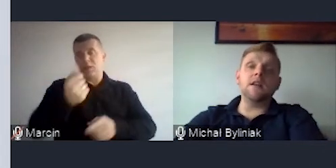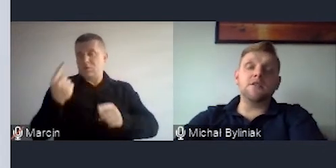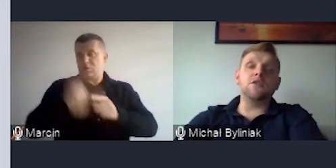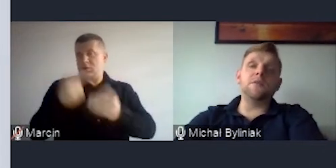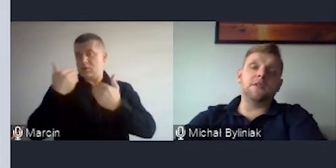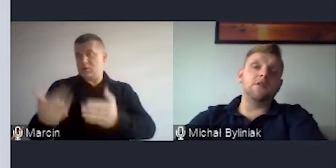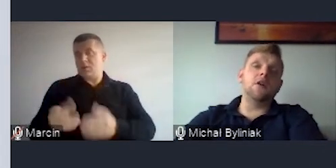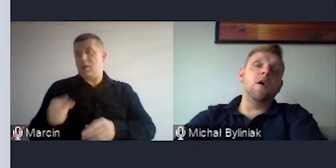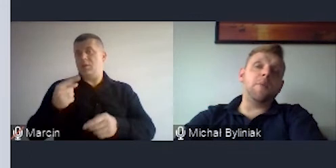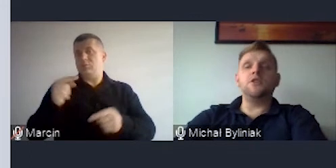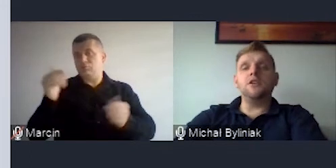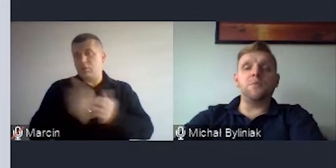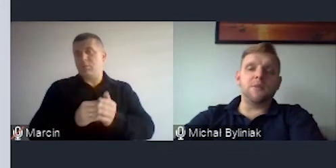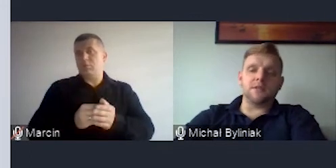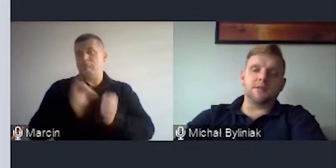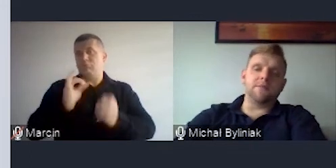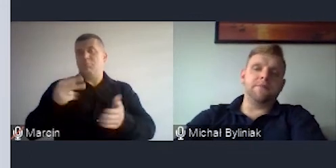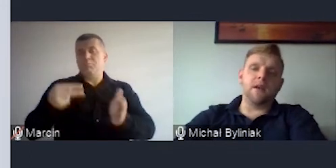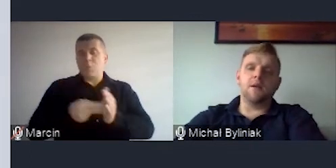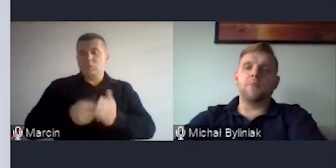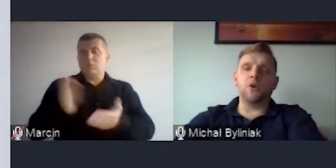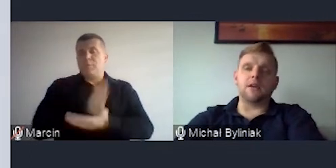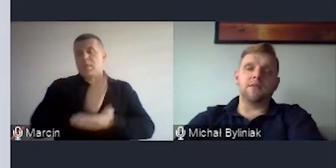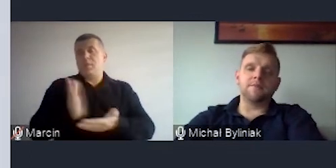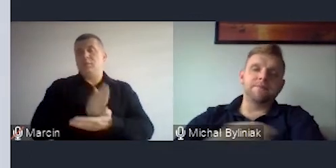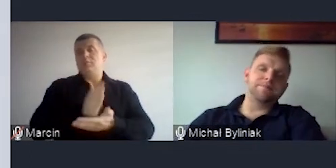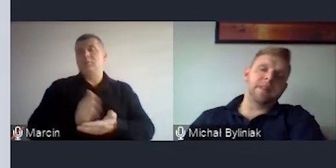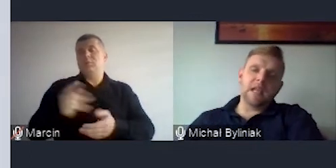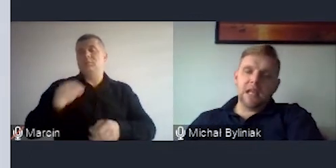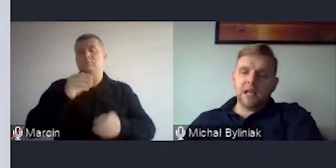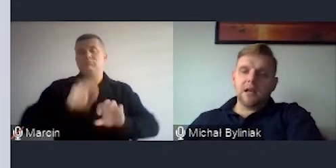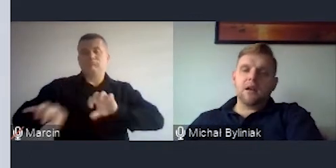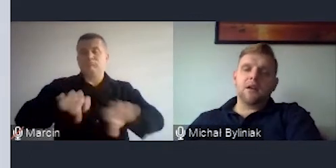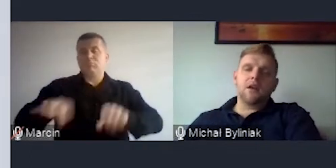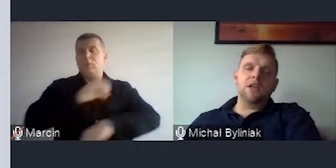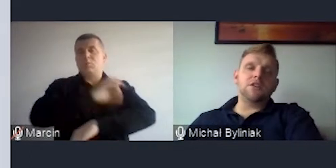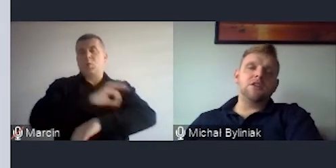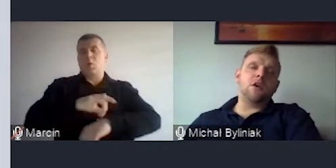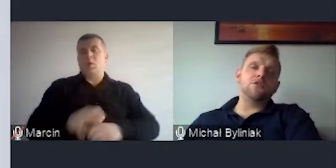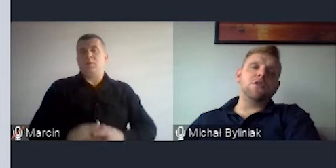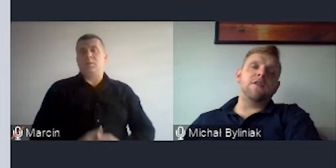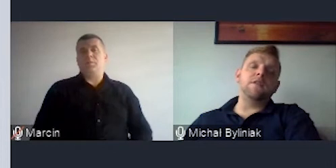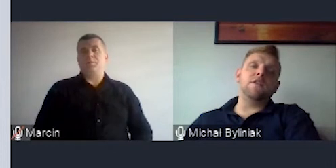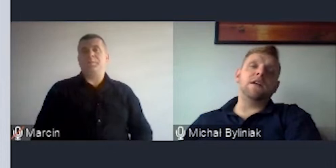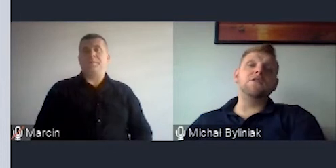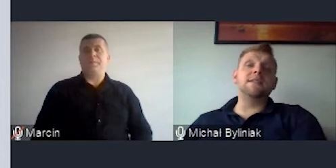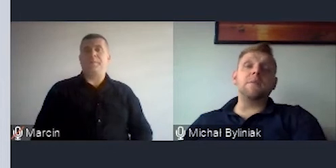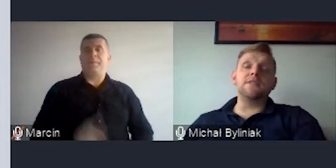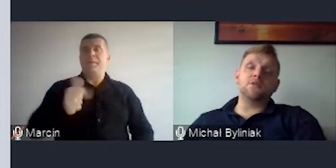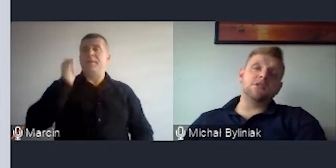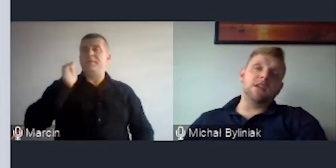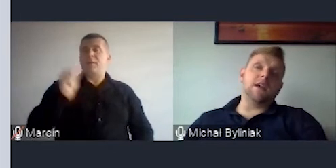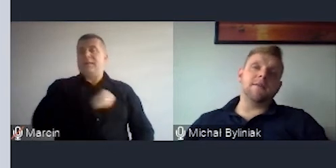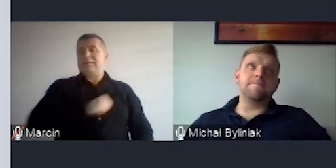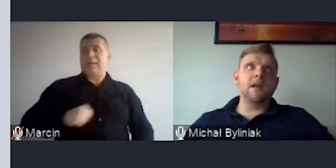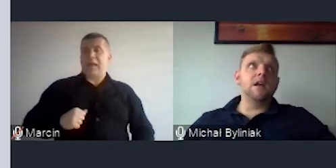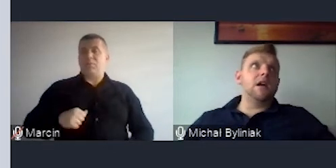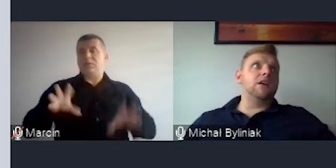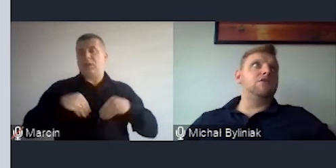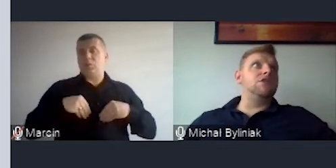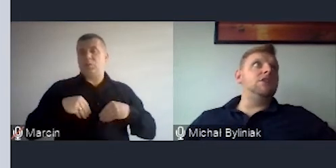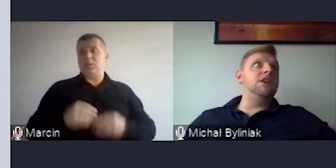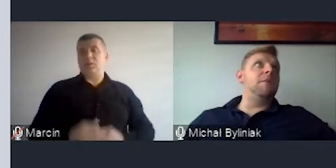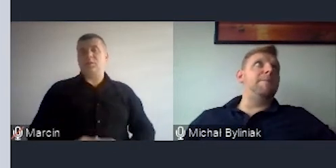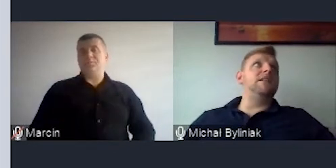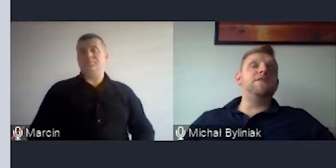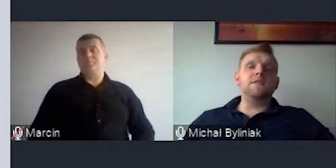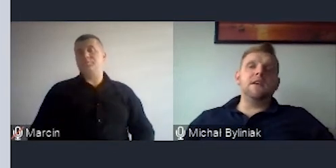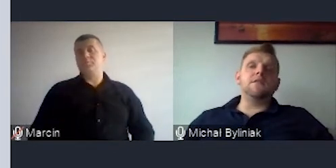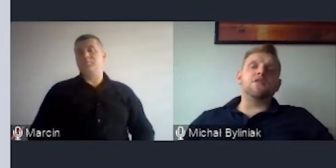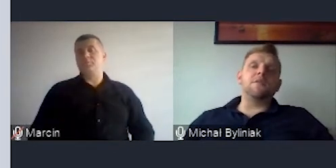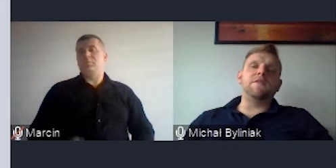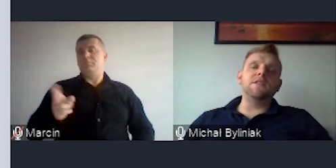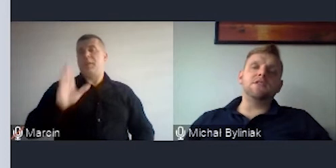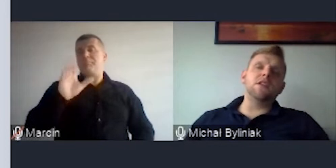i należy go odpowiednio podzielić pomiędzy projekty. Jeśli chodzi o kwalifikowalność samozatrudnienia, czyli beneficjant, osoba fizyczna,